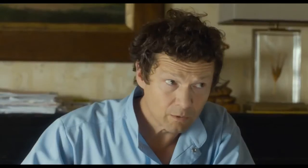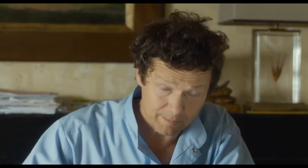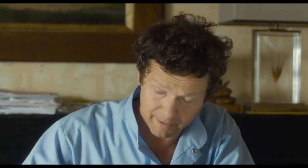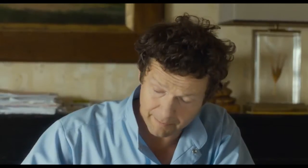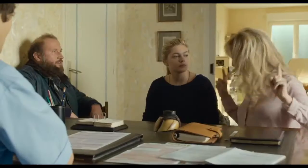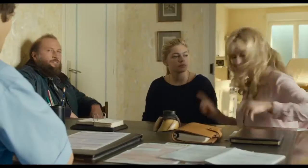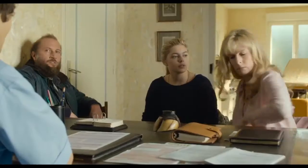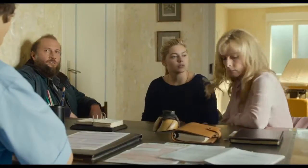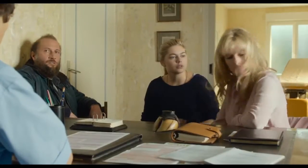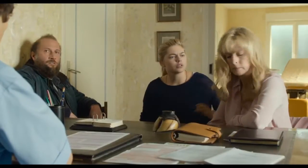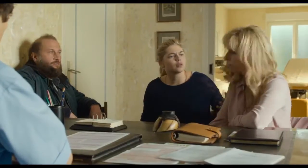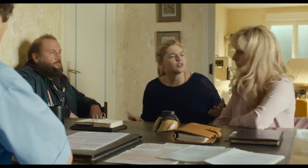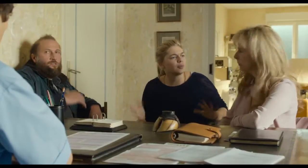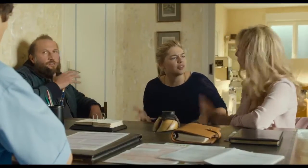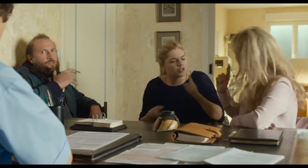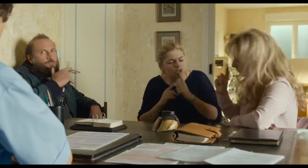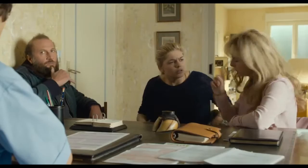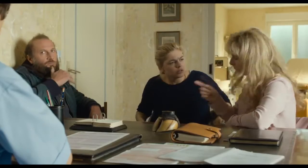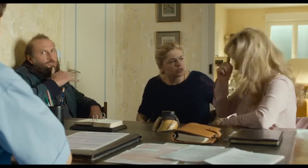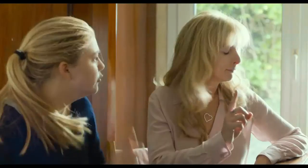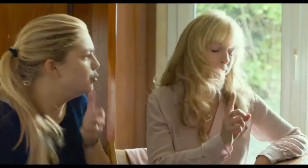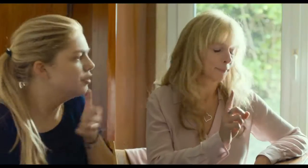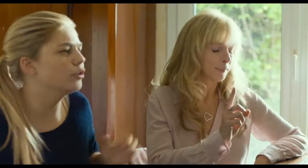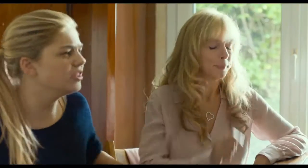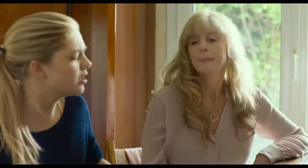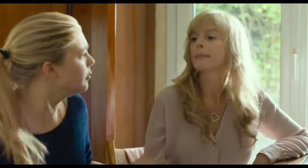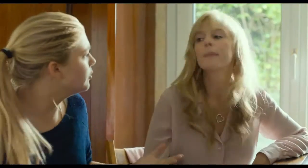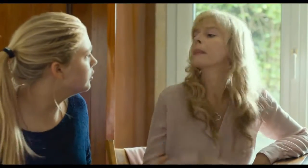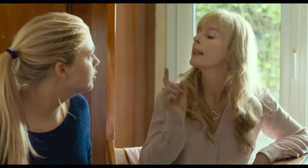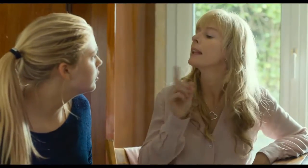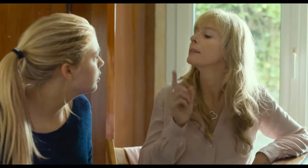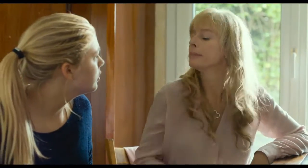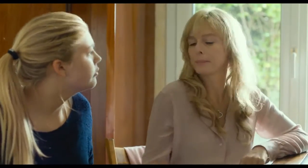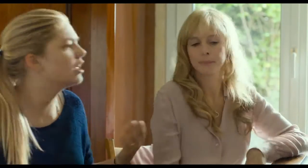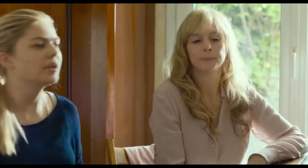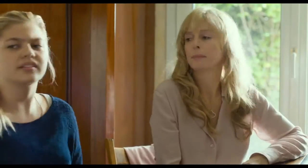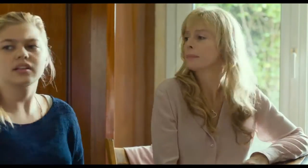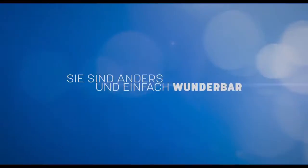Arzt: 3 Wochen. Was heißt, nicht damit einverstanden? Aber Ihr könnt euch doch mal zurückhalten. Ihr seid doch keine Tiere, also wirklich!